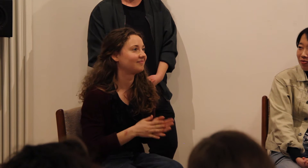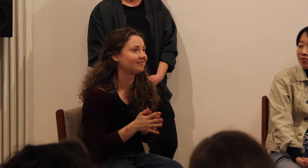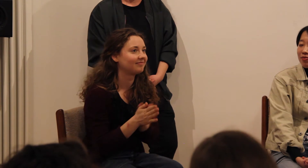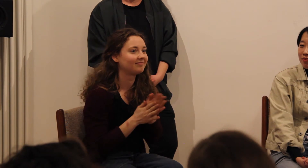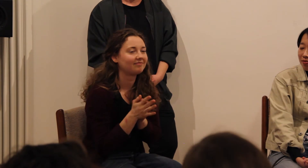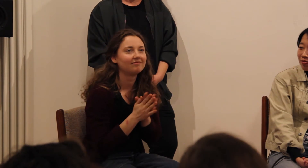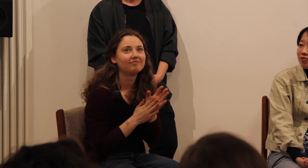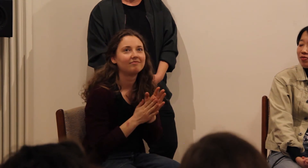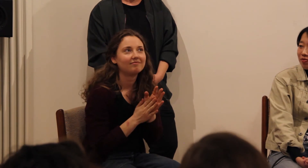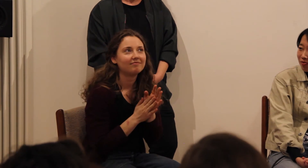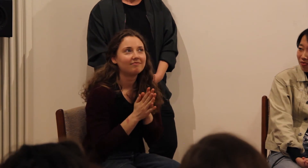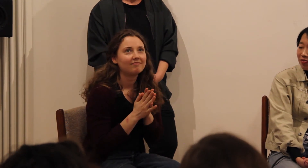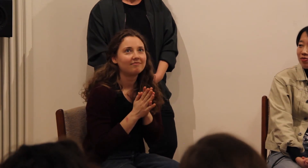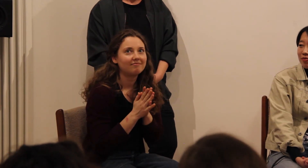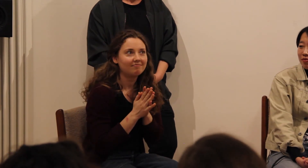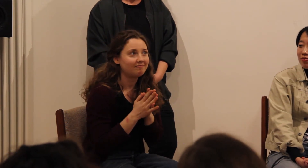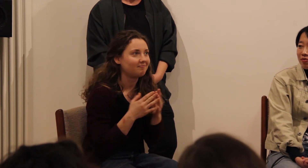Da habe ich ganz ähnliche Erfahrungen gemacht wie du auch als Kind.